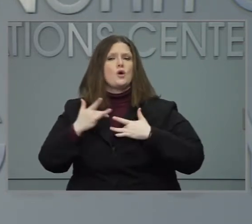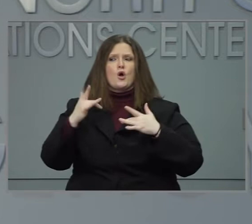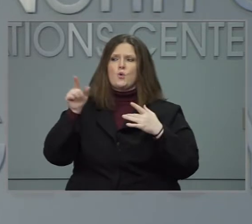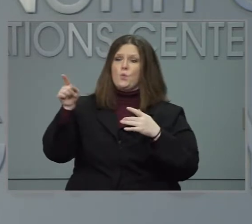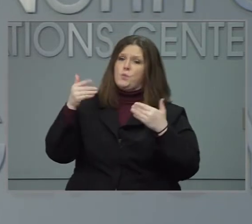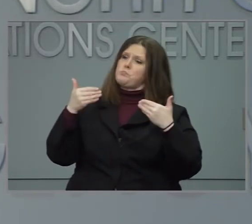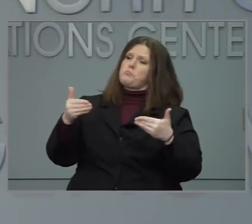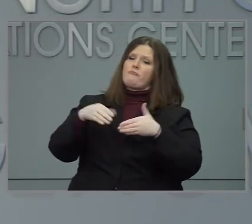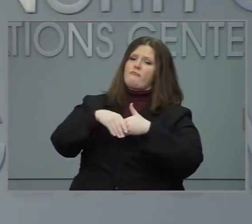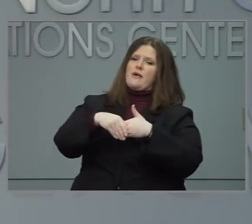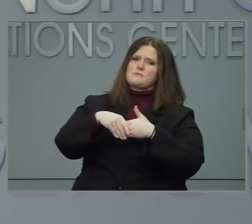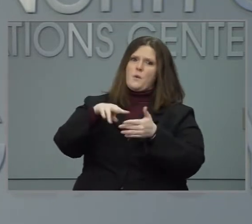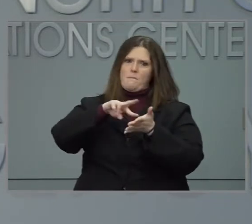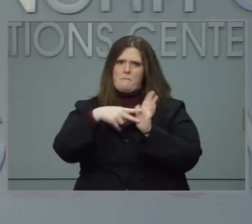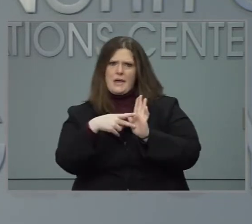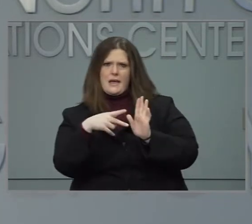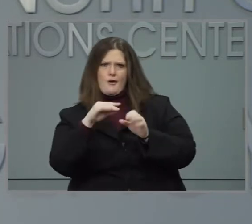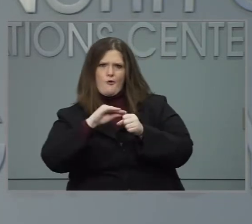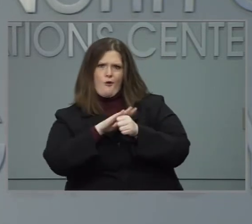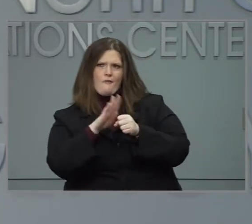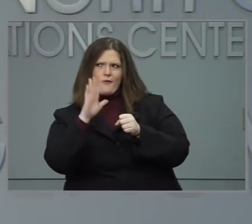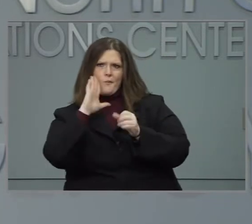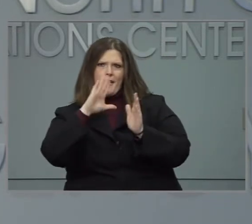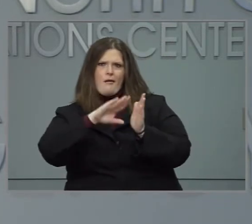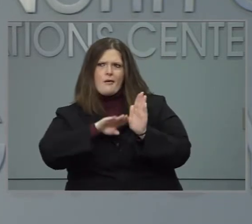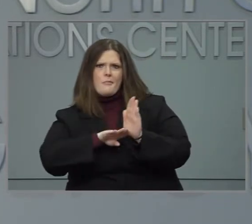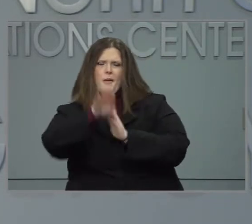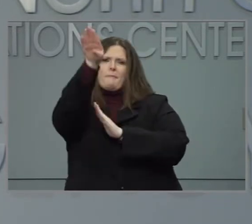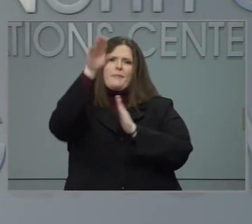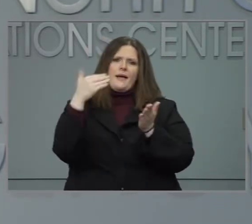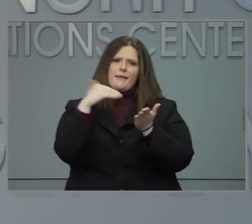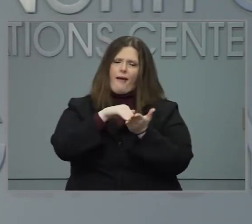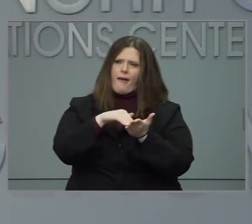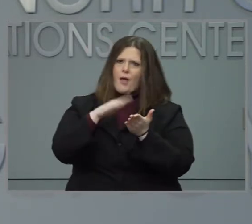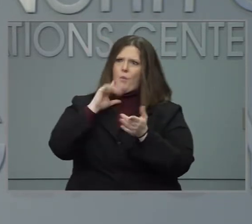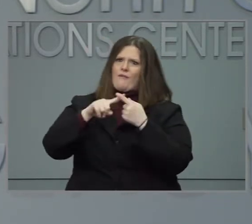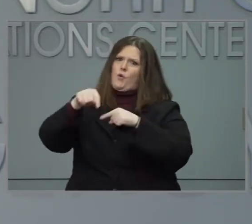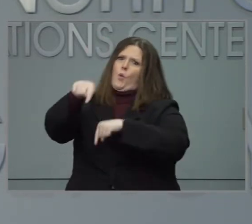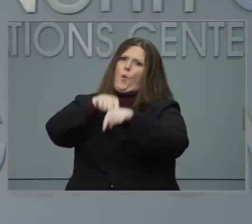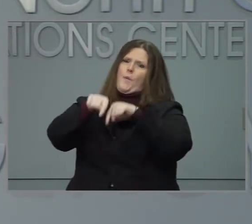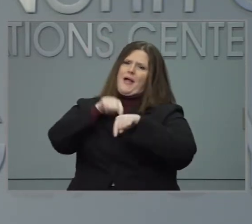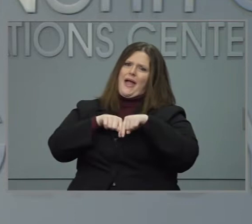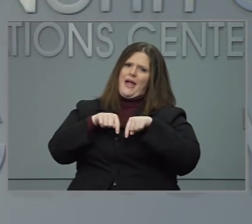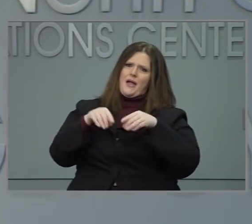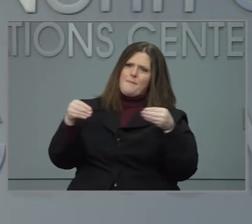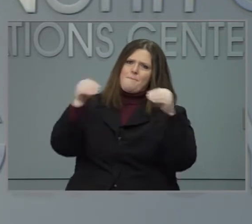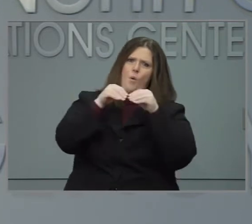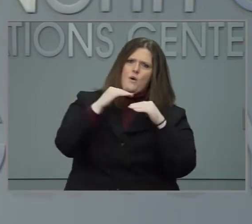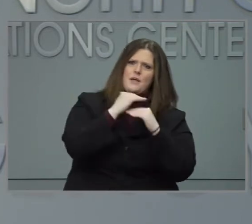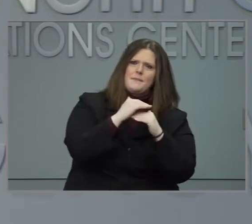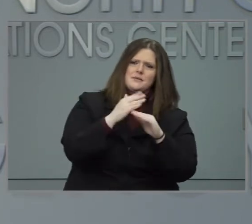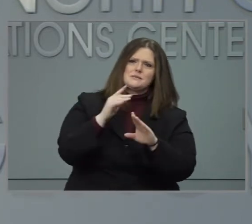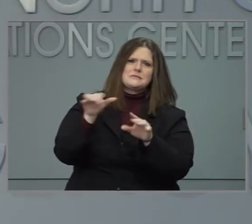Lo vean esto, como una excusa para regresar a la normalidad y retroceden.